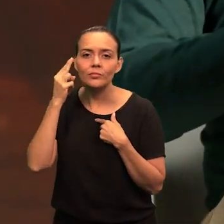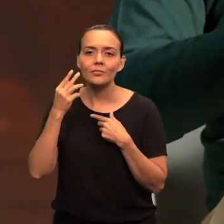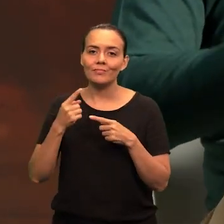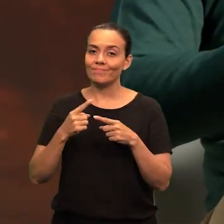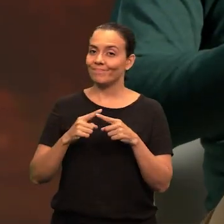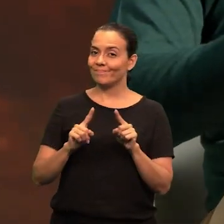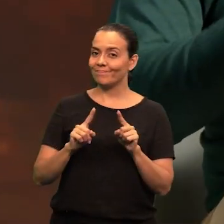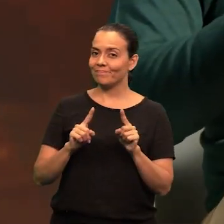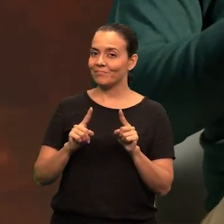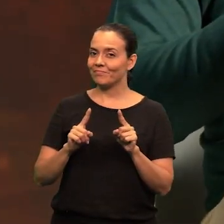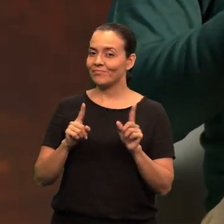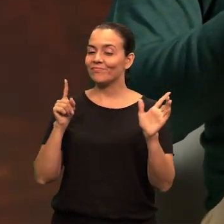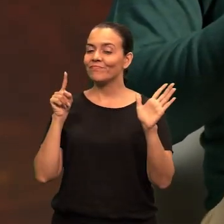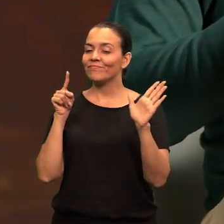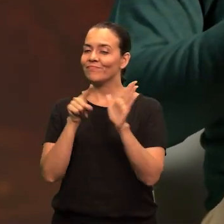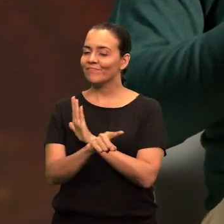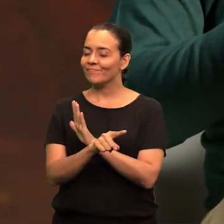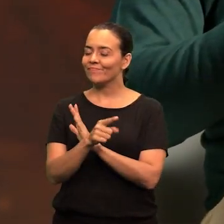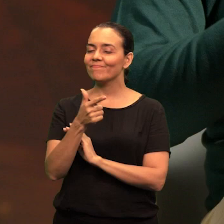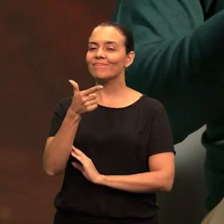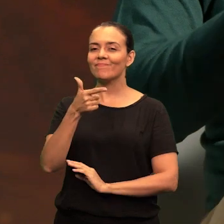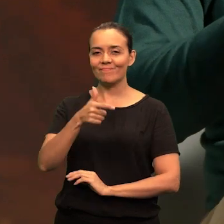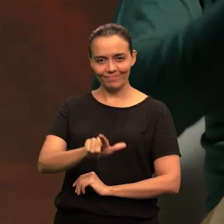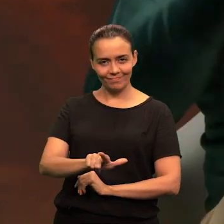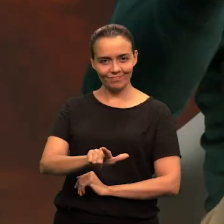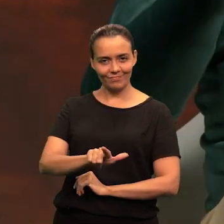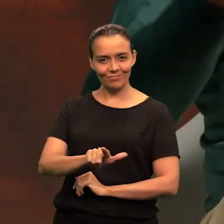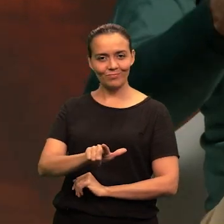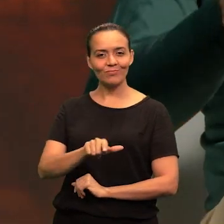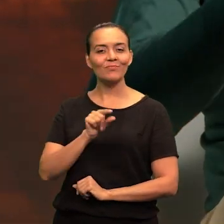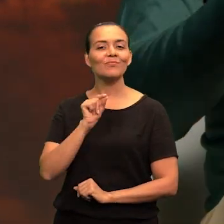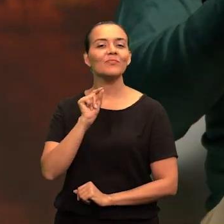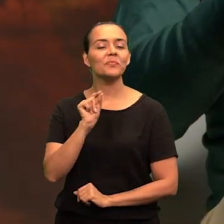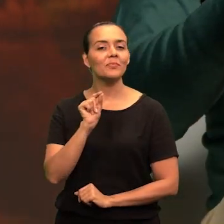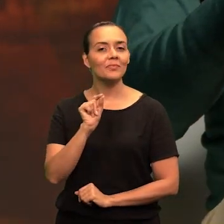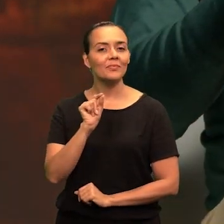No fundo, a pergunta de Maquiavel, ou as várias perguntas de Maquiavel,